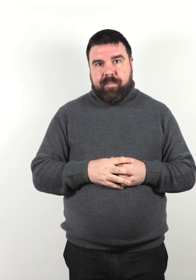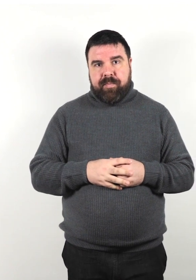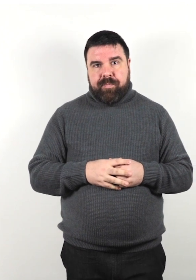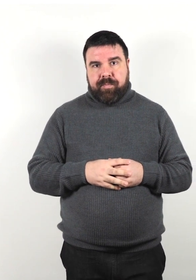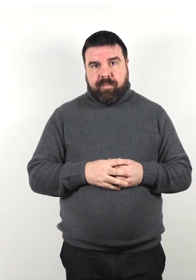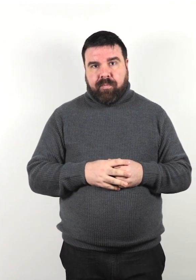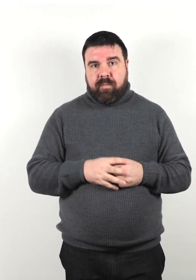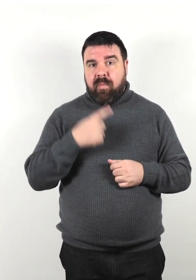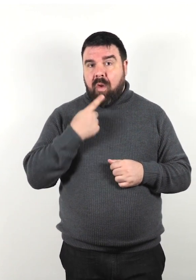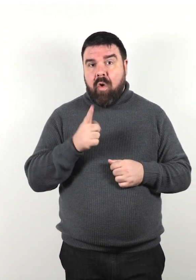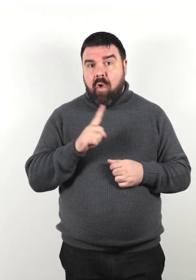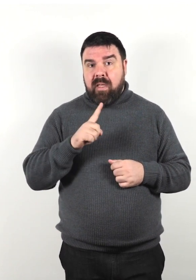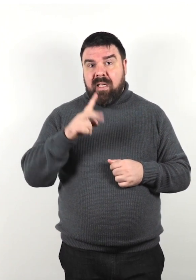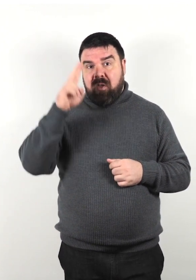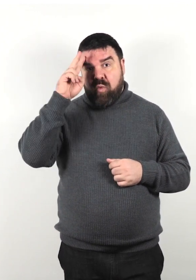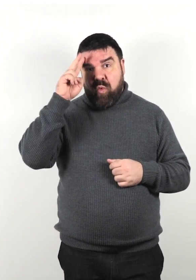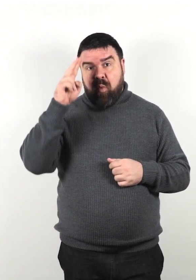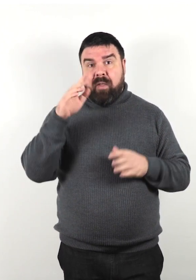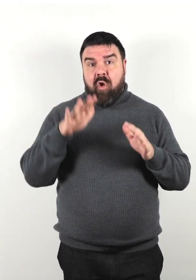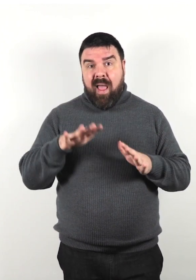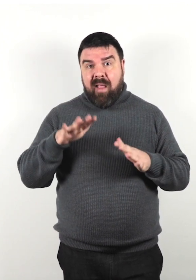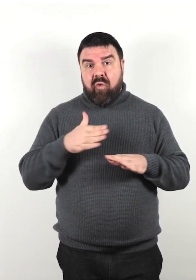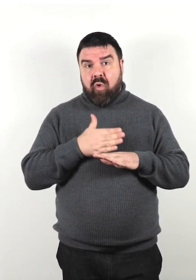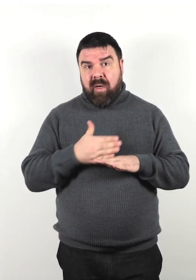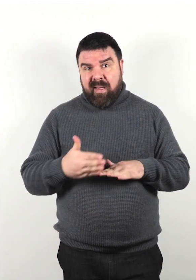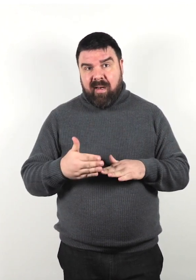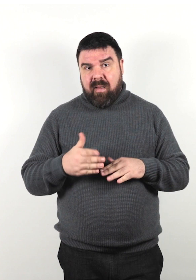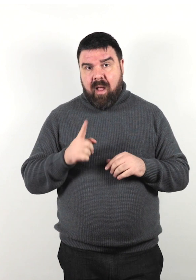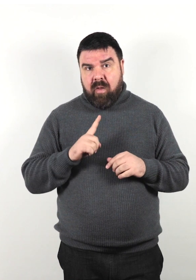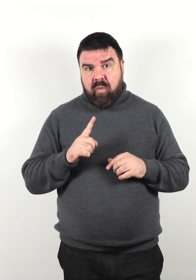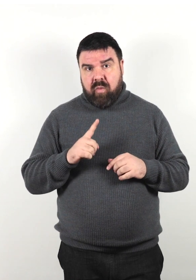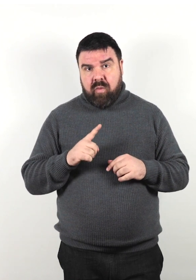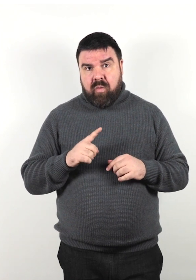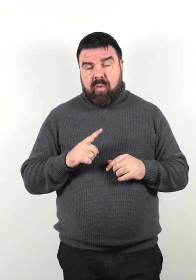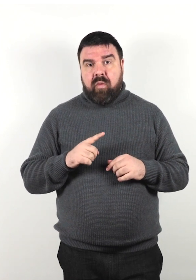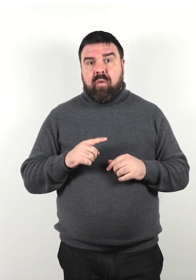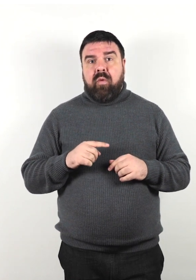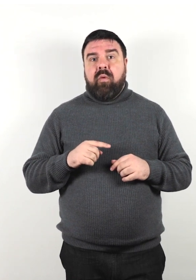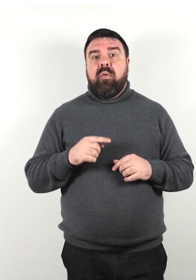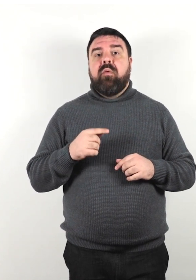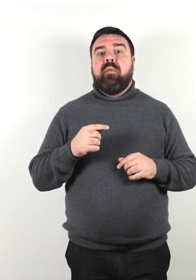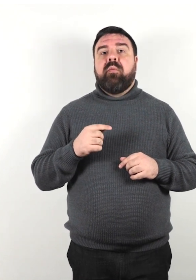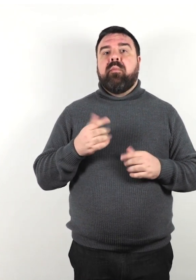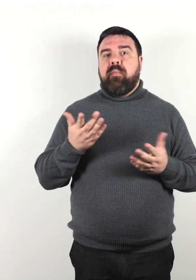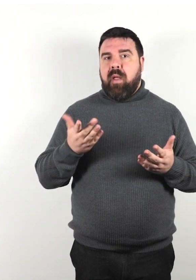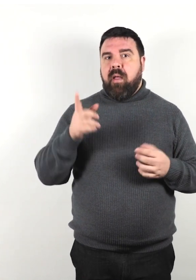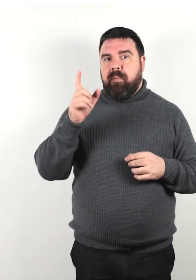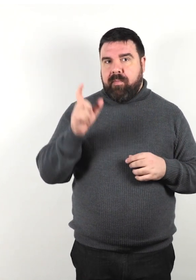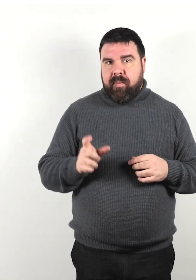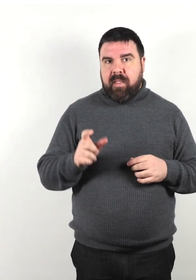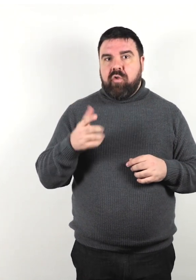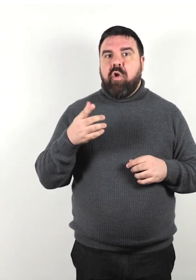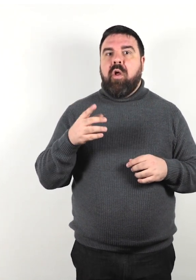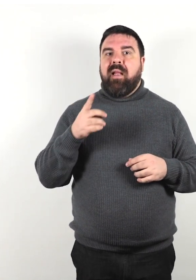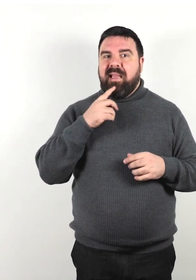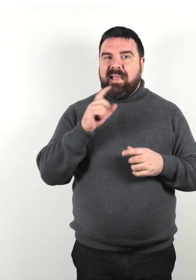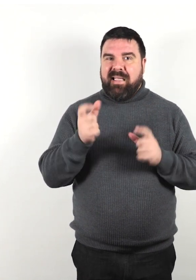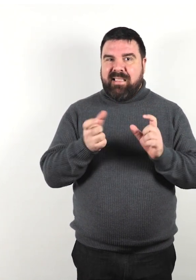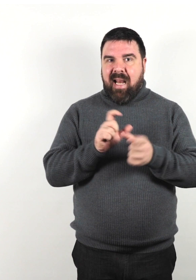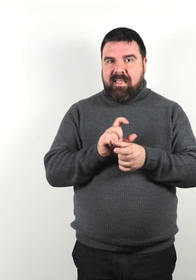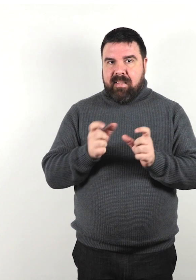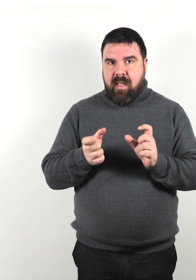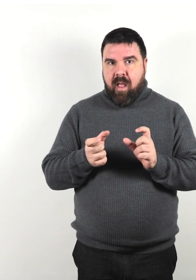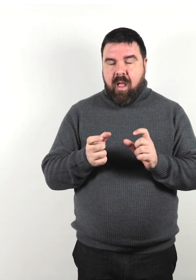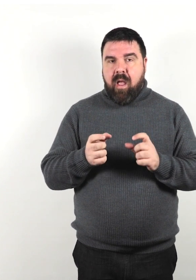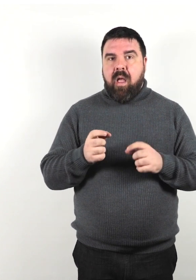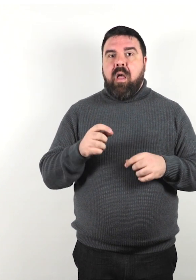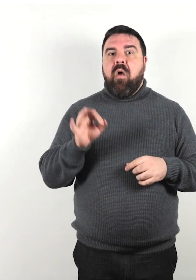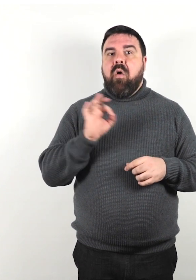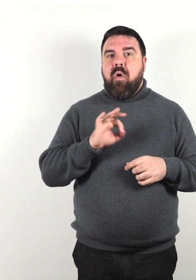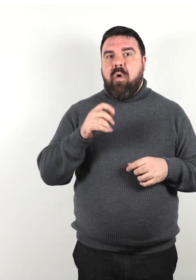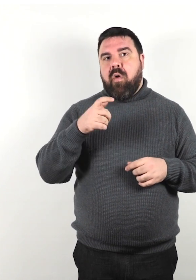Non dire stupido, lento, ritardato ma preferisci i termini come persone con dislessia o persone con difficoltà di apprendimento.